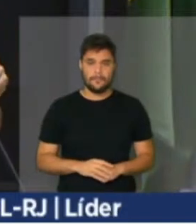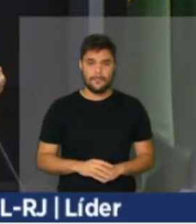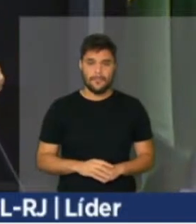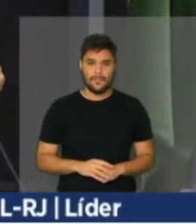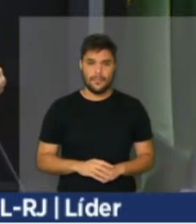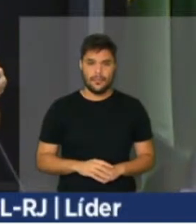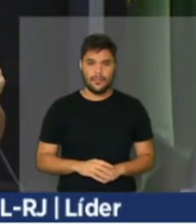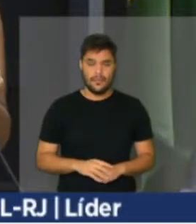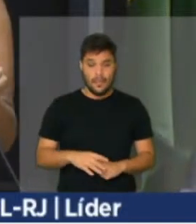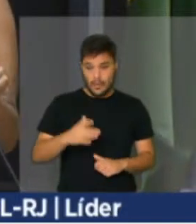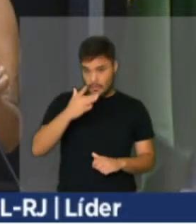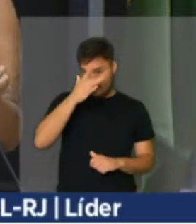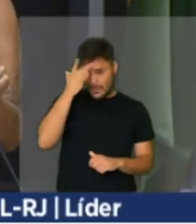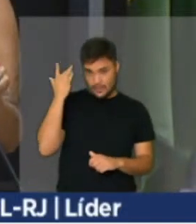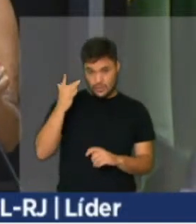TER NOÇÃO DO QUE É UM CHEFE DE FAMÍLIA TER QUE VIVER COM